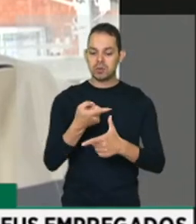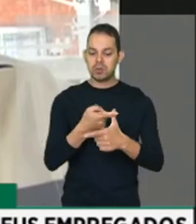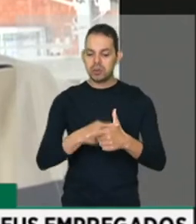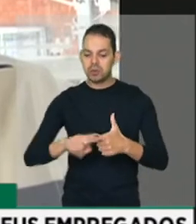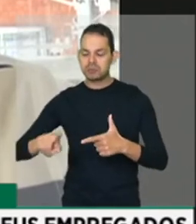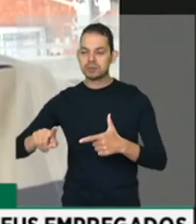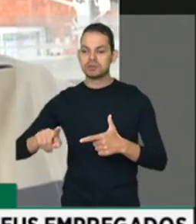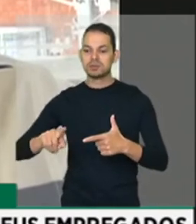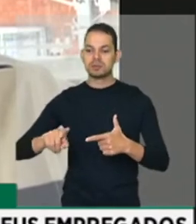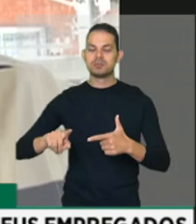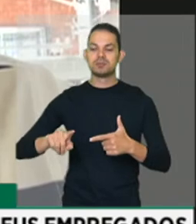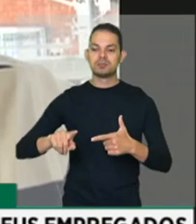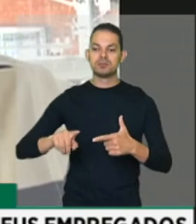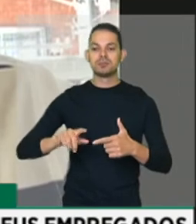PARA DIVIDIR O CUSTO DAS VACINAS É EFICAZ, MUDAR A